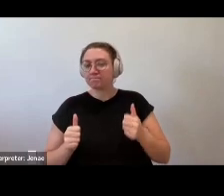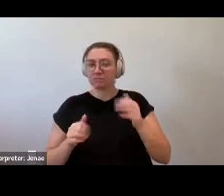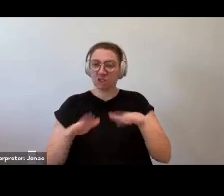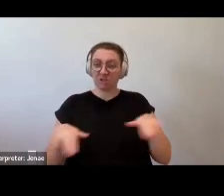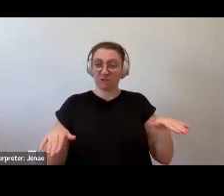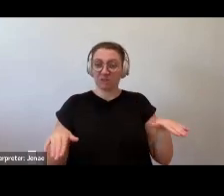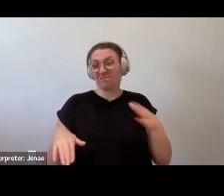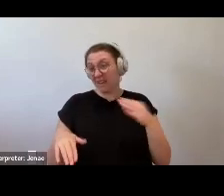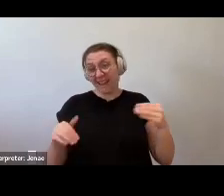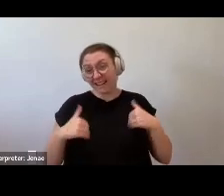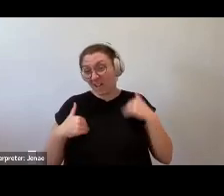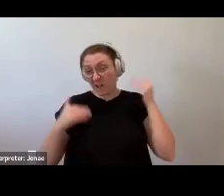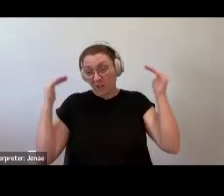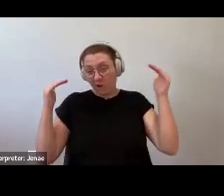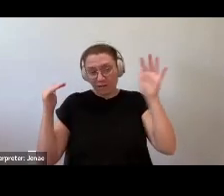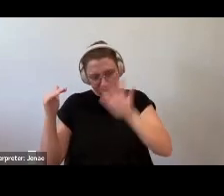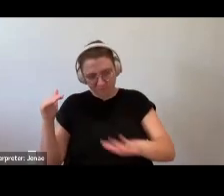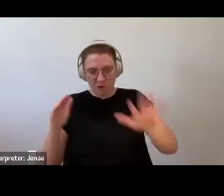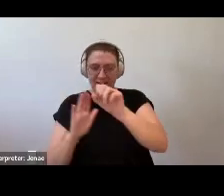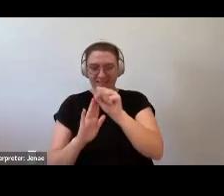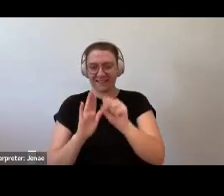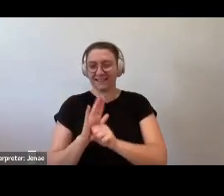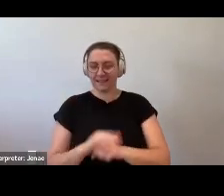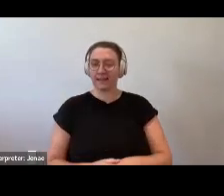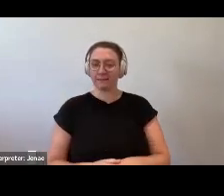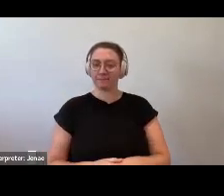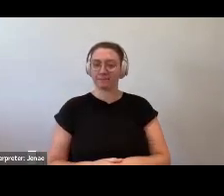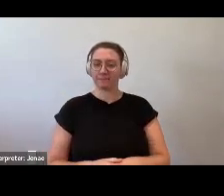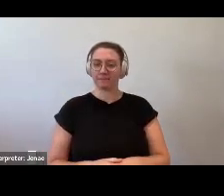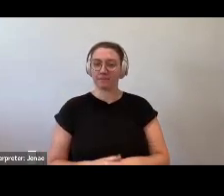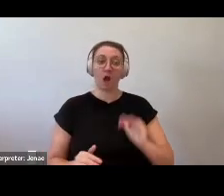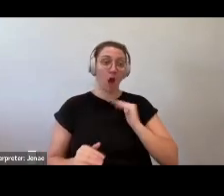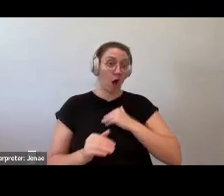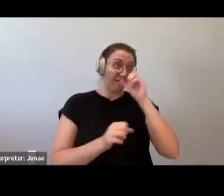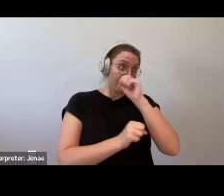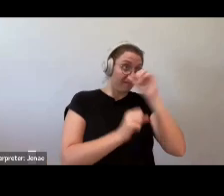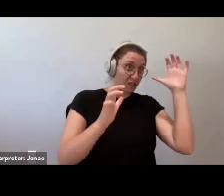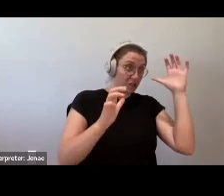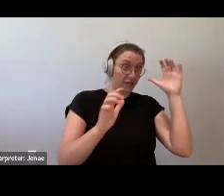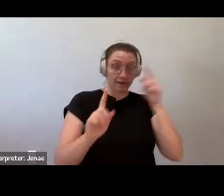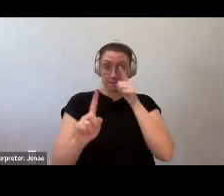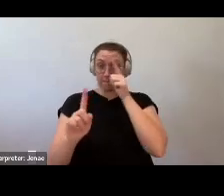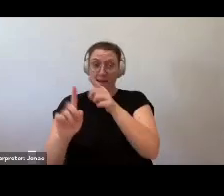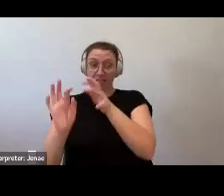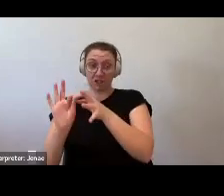en todo el estado. Con nuestra visión y misión como guía, en colaboración